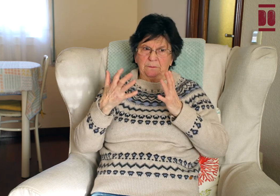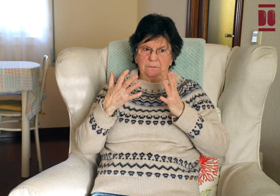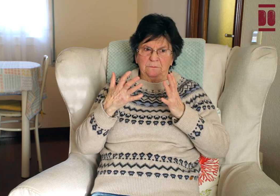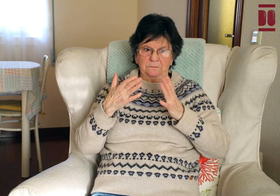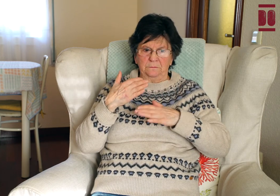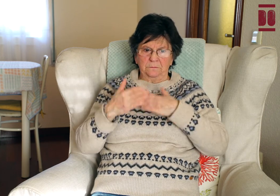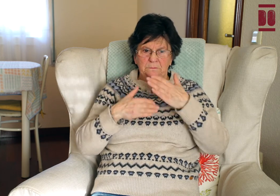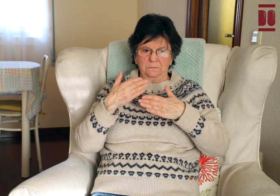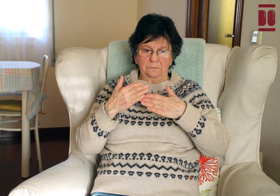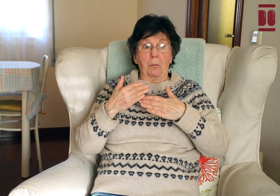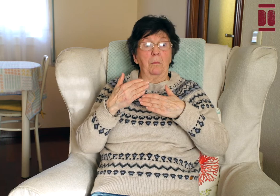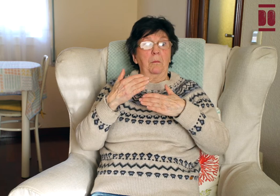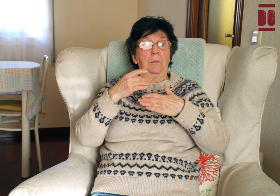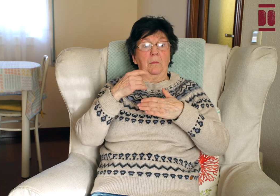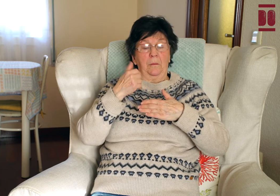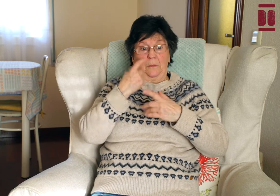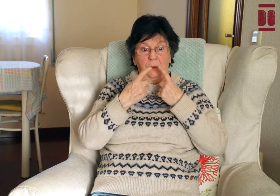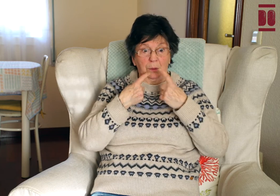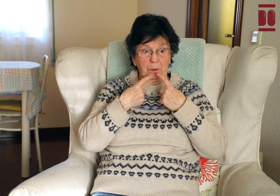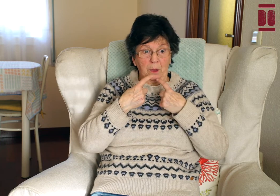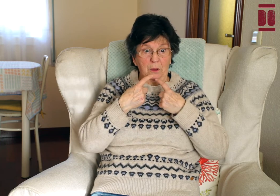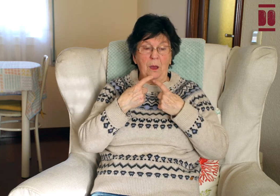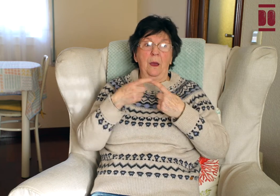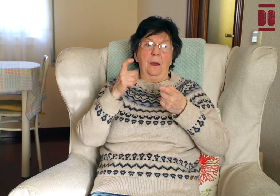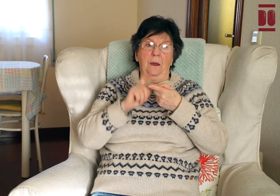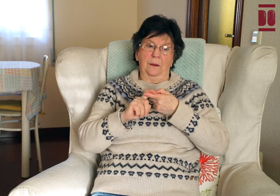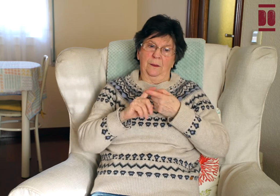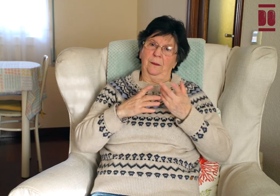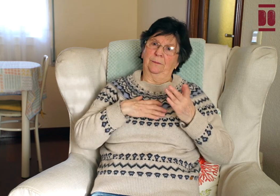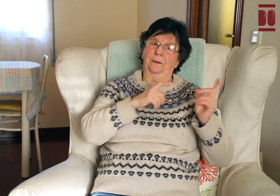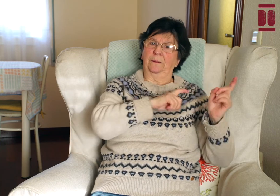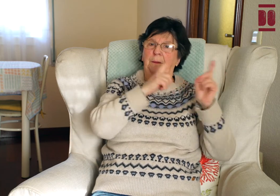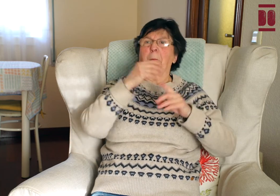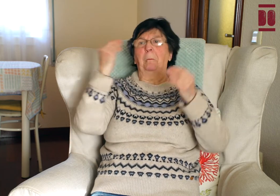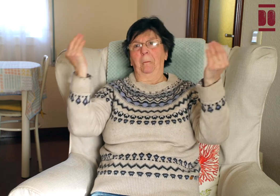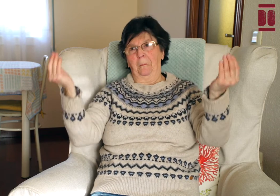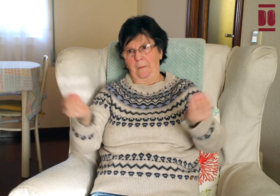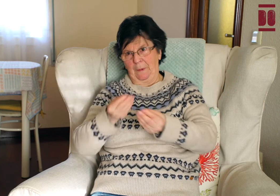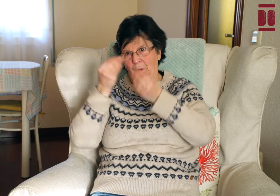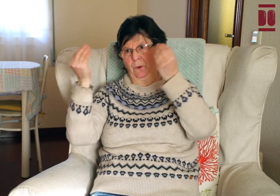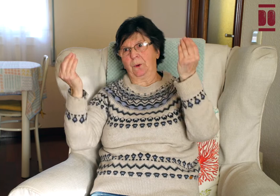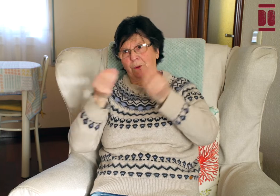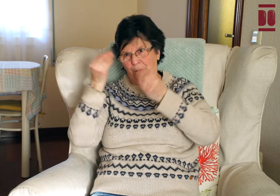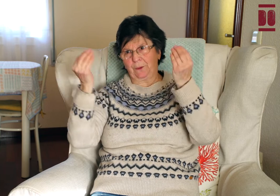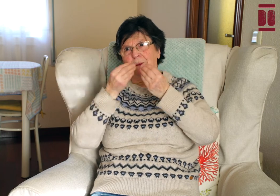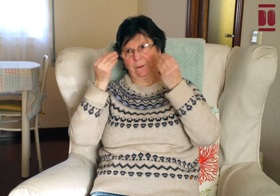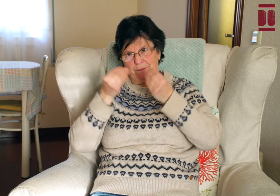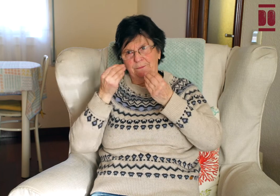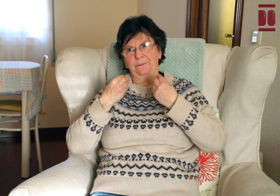Entonces, con los años, me eché el novio, luego me casé y nos trasladamos, y mi vida fue mucho mejor.